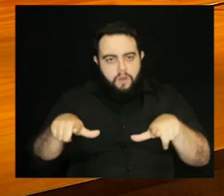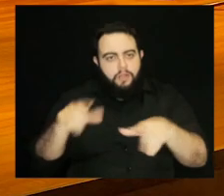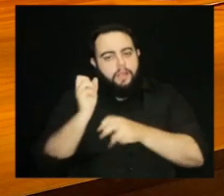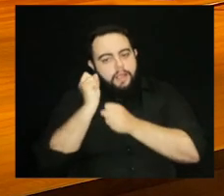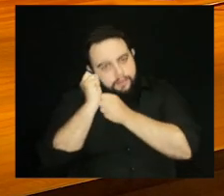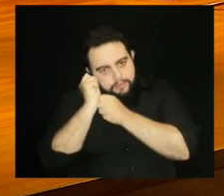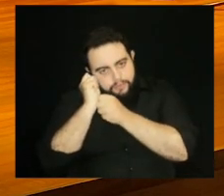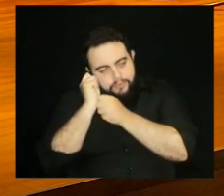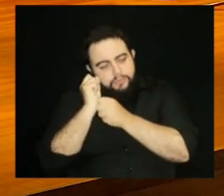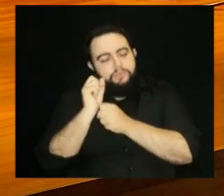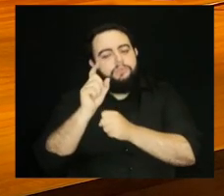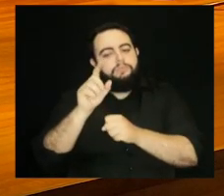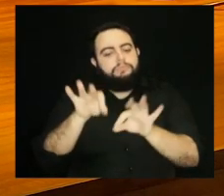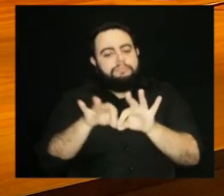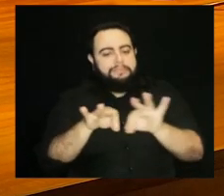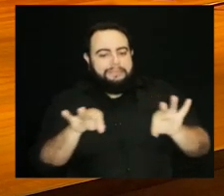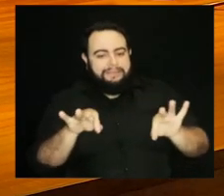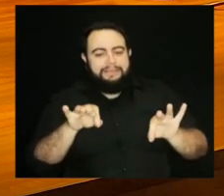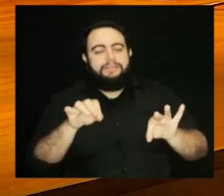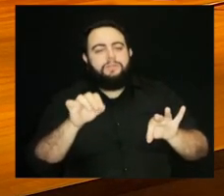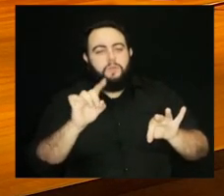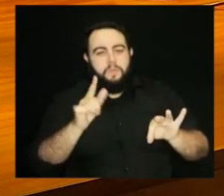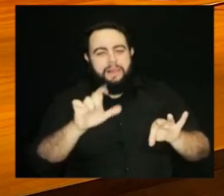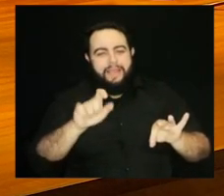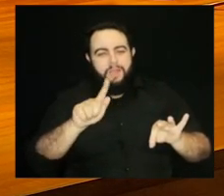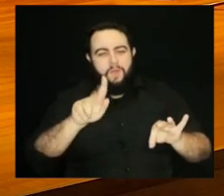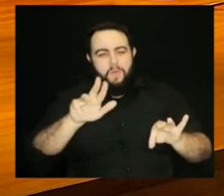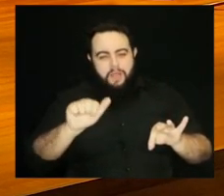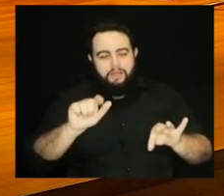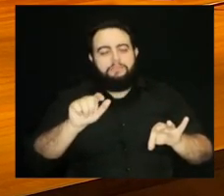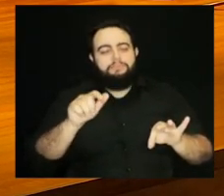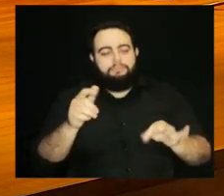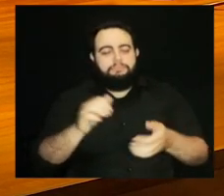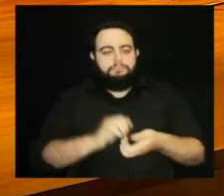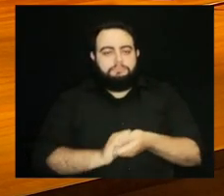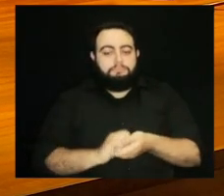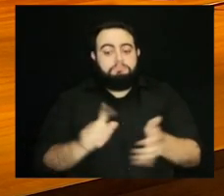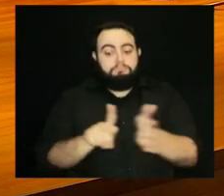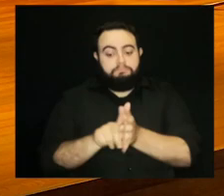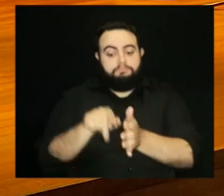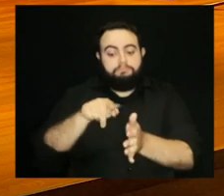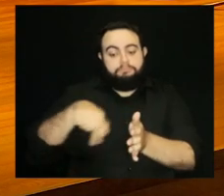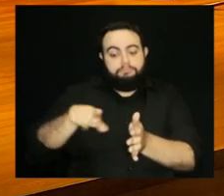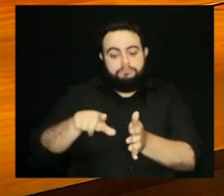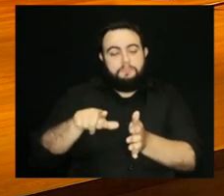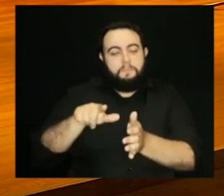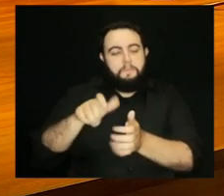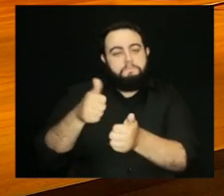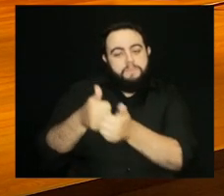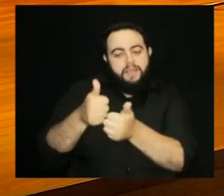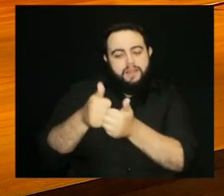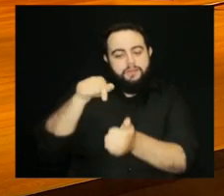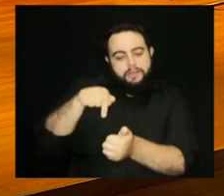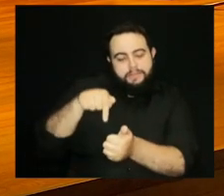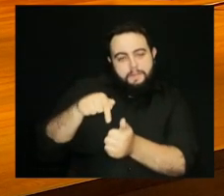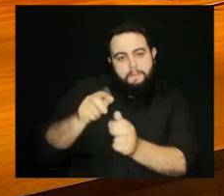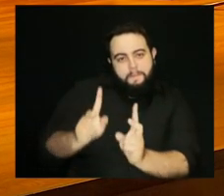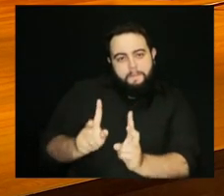inclusive que se chama Um Quarto de Légua em Quadro) aqui em volta dessa ponta da cidade. E começou a